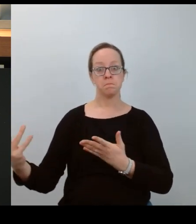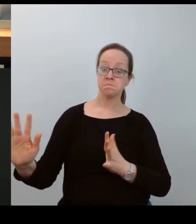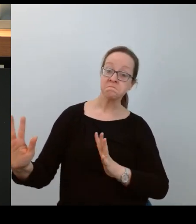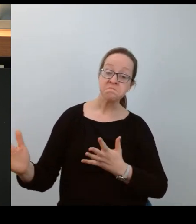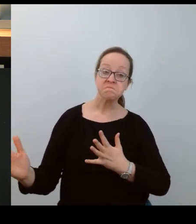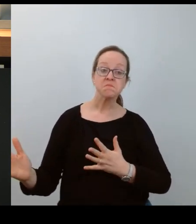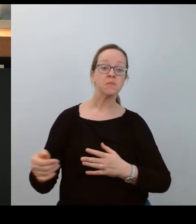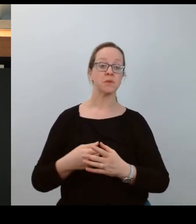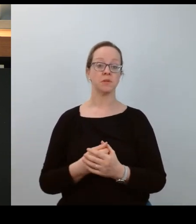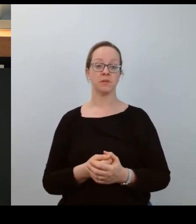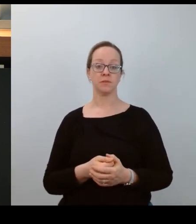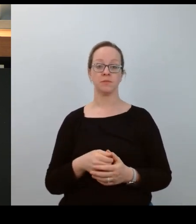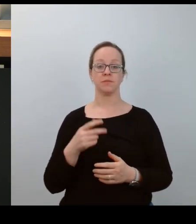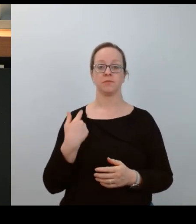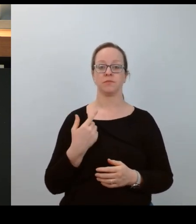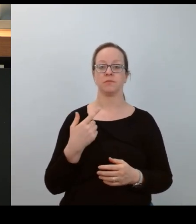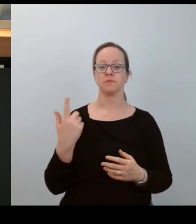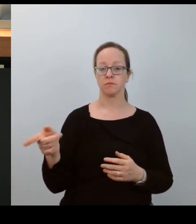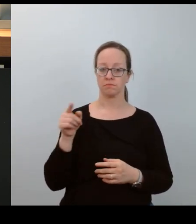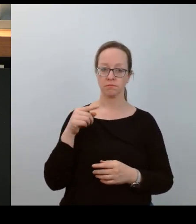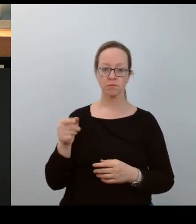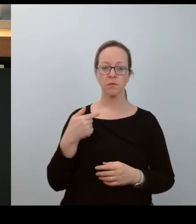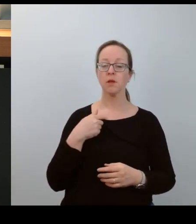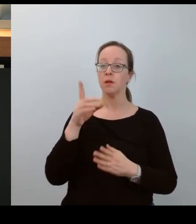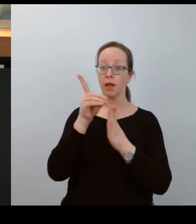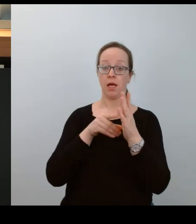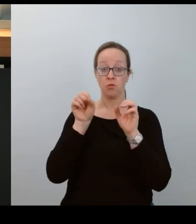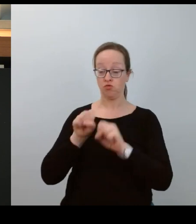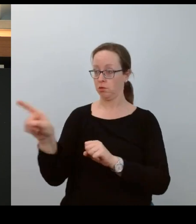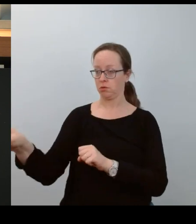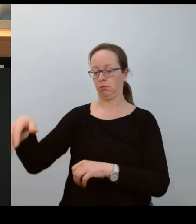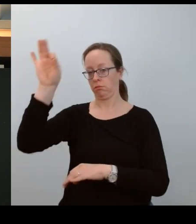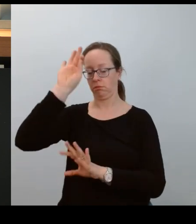So etwas dürfen wir als Demokraten hier nicht zulassen. Zum Schutze unserer Bürgerinnen und Bürger. (Beifal)